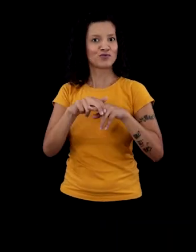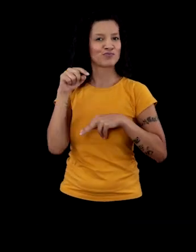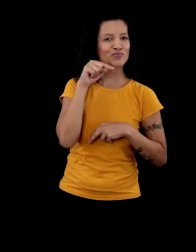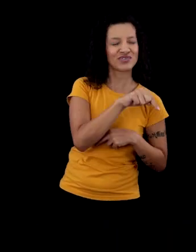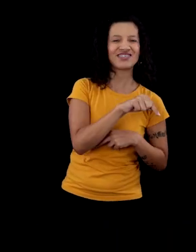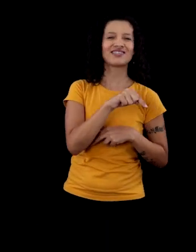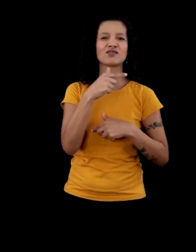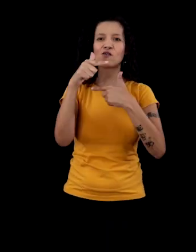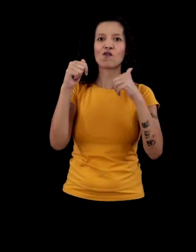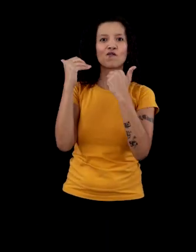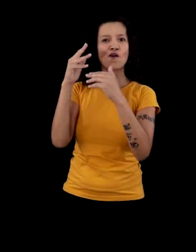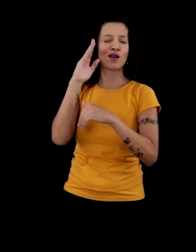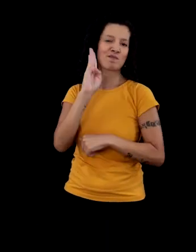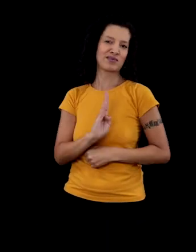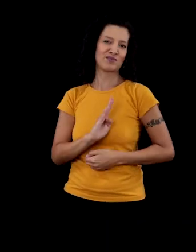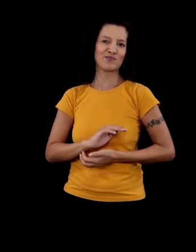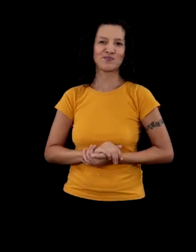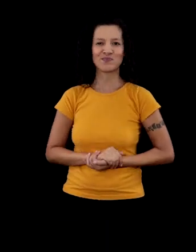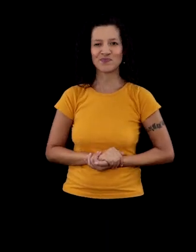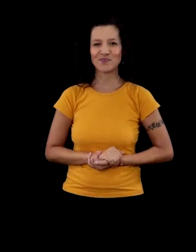que agora estão aí, fora do Brasil.